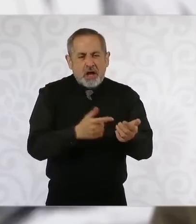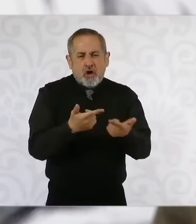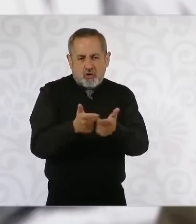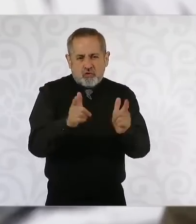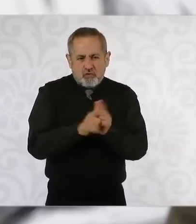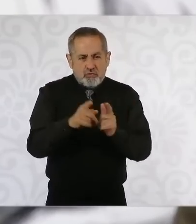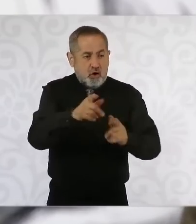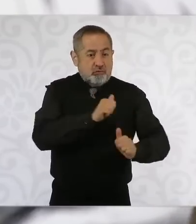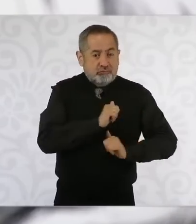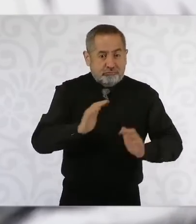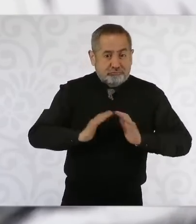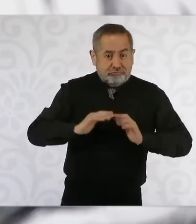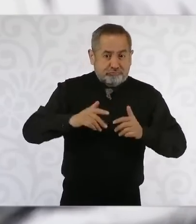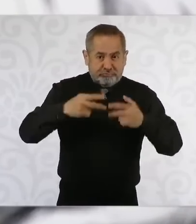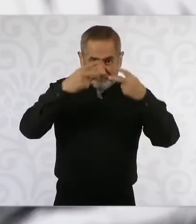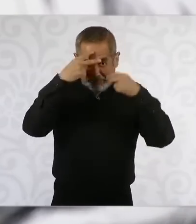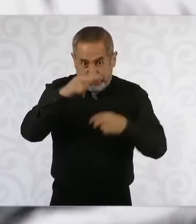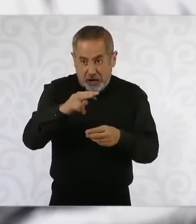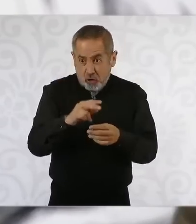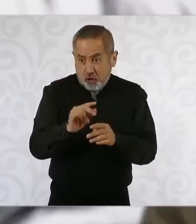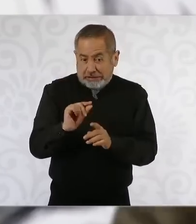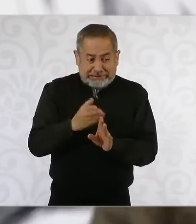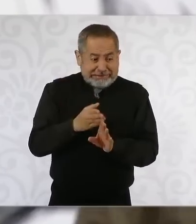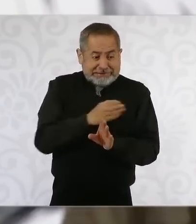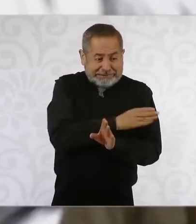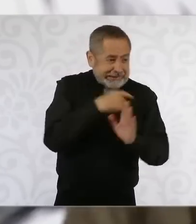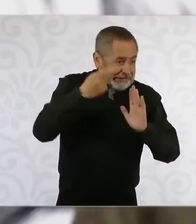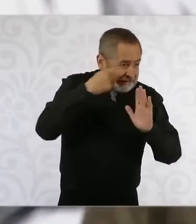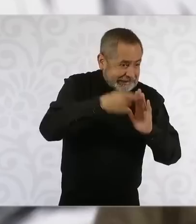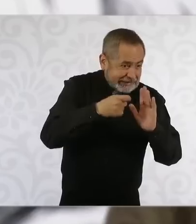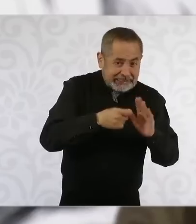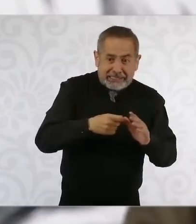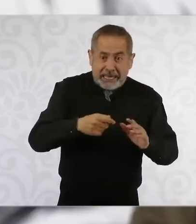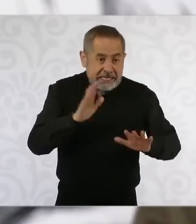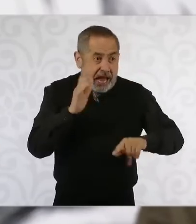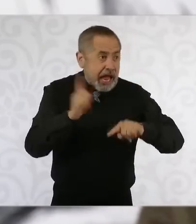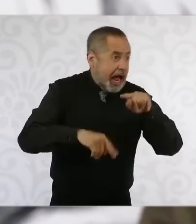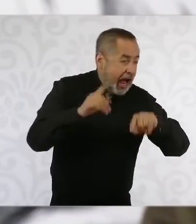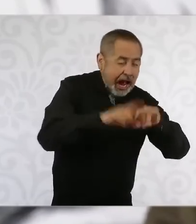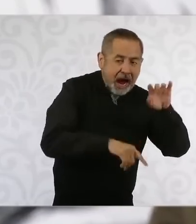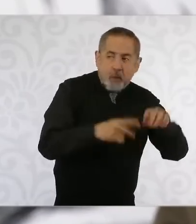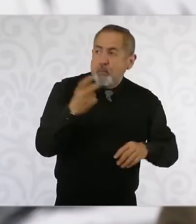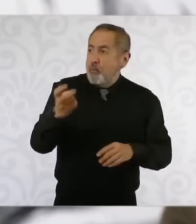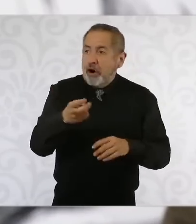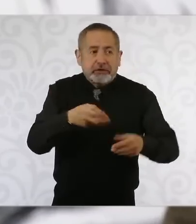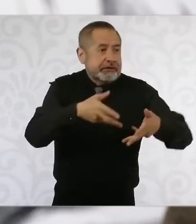ejército mexicano horas antes de la grabación de los vdeos y que derivado de esta acción habrían